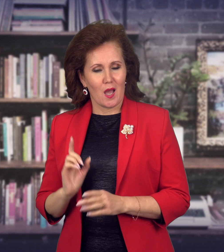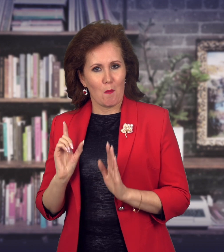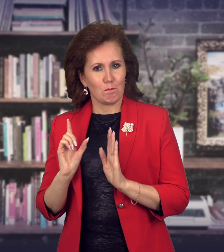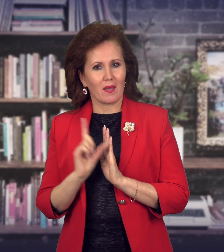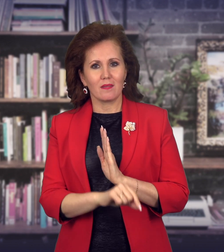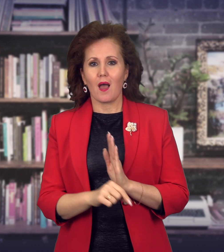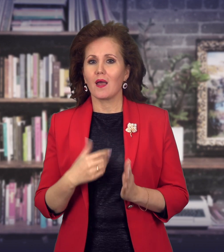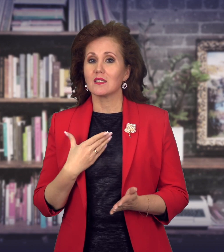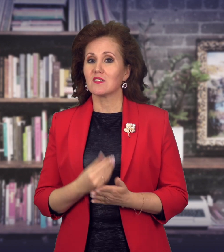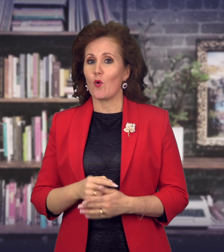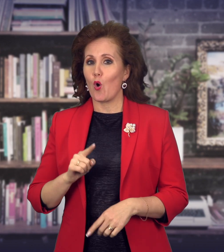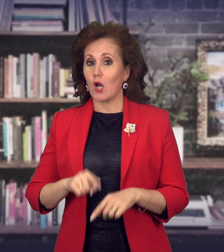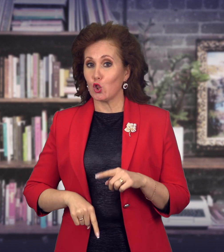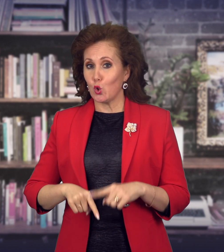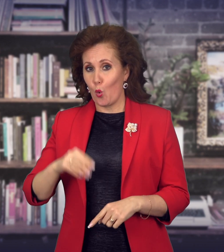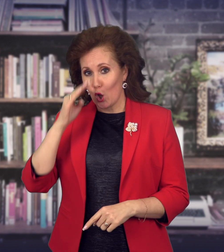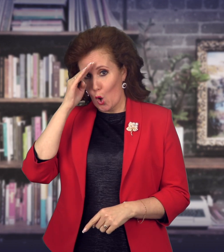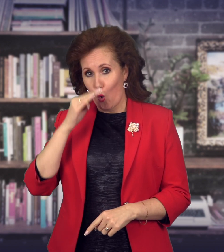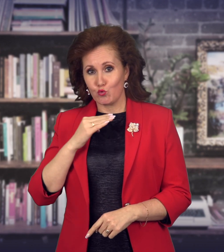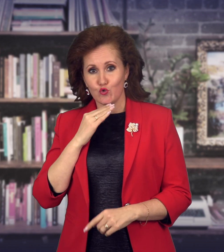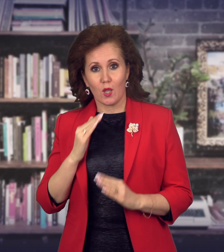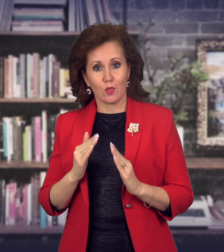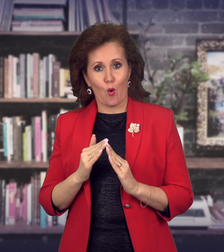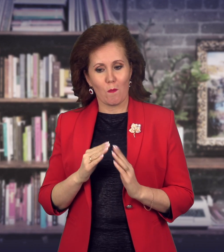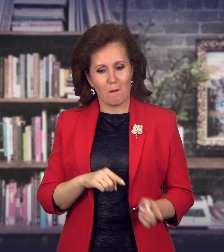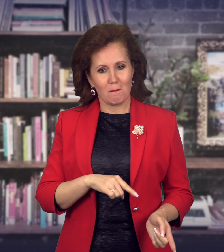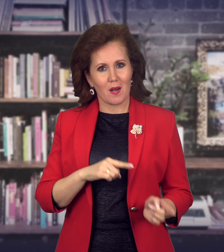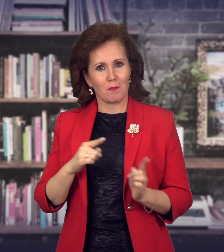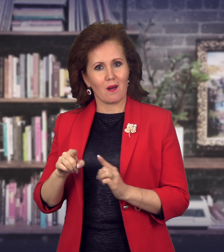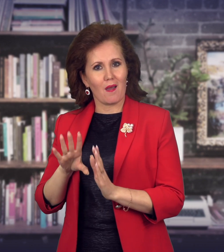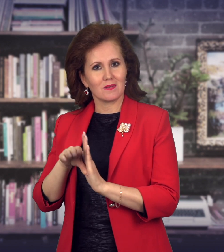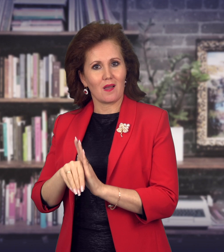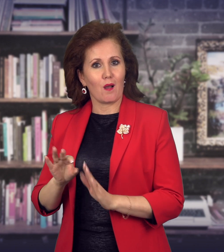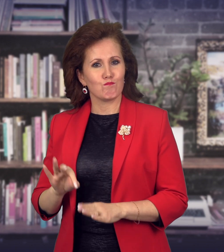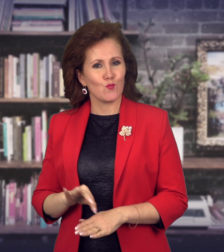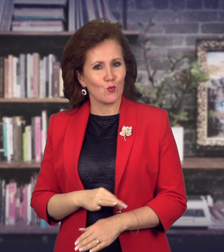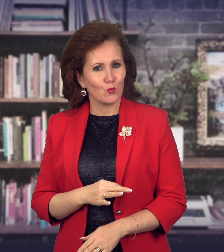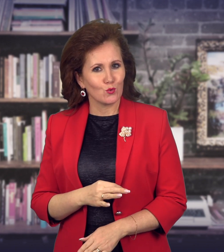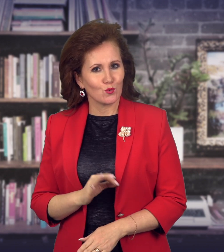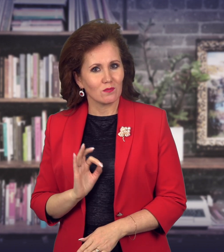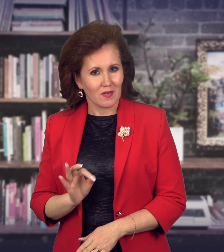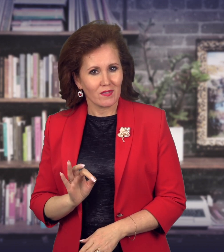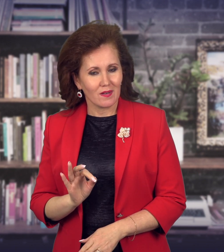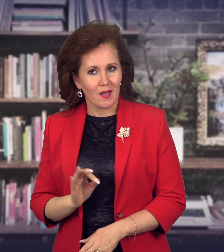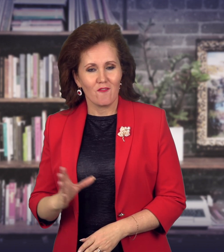Покидает свой родной отчий дом, перебирается к мужу.